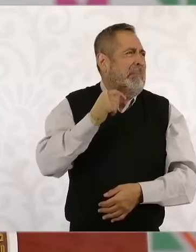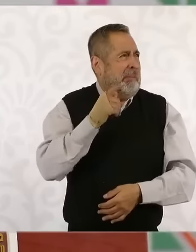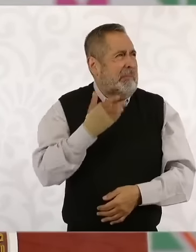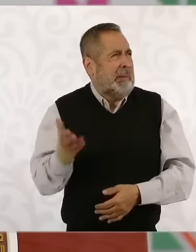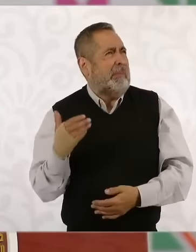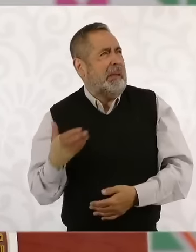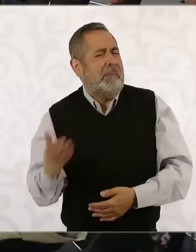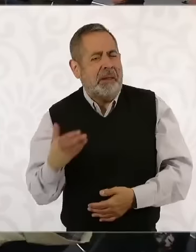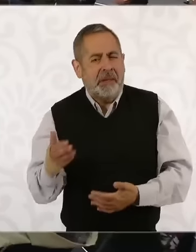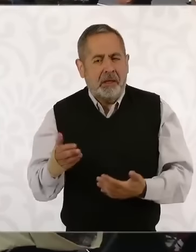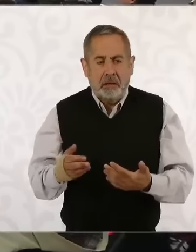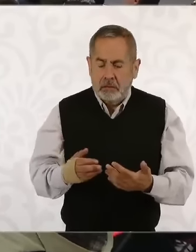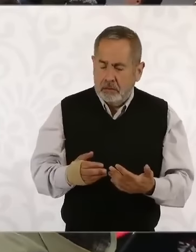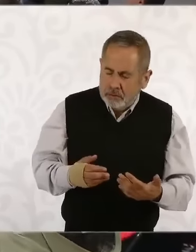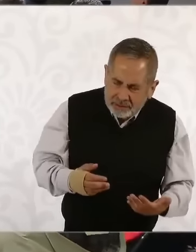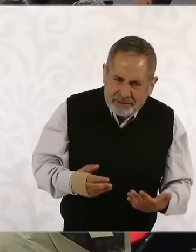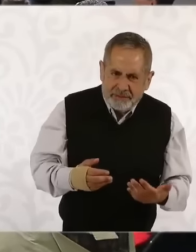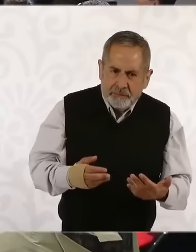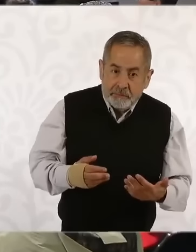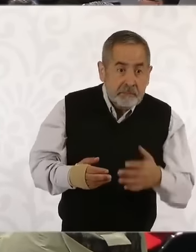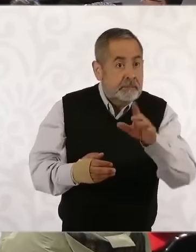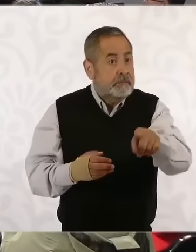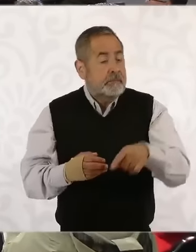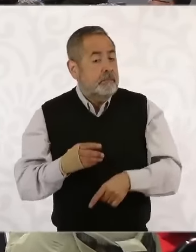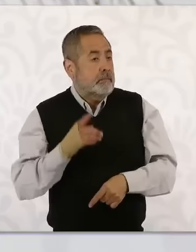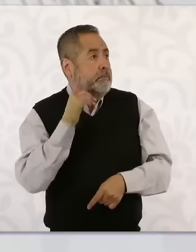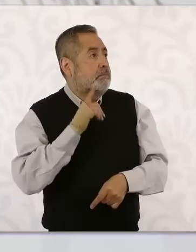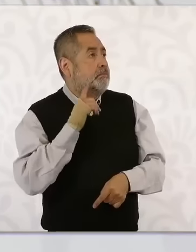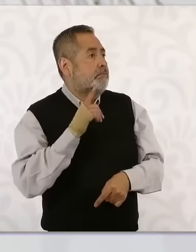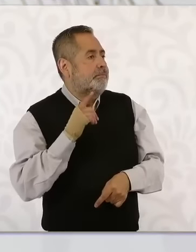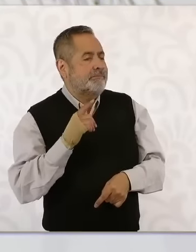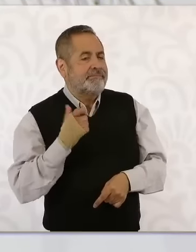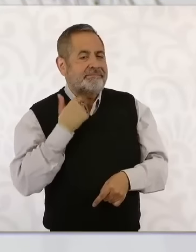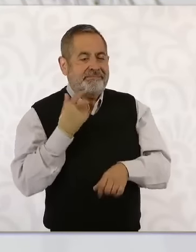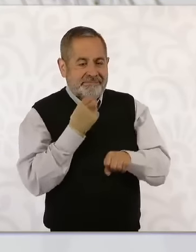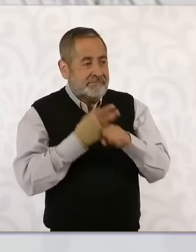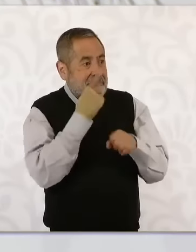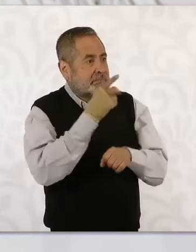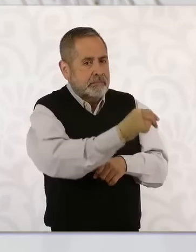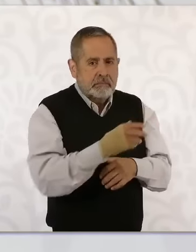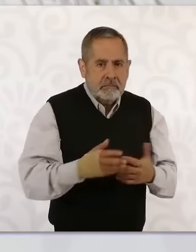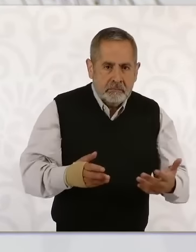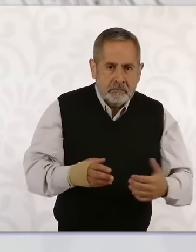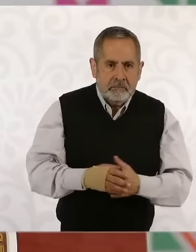secretario de les decía que no subieran los país extraordinario. Ah, vengan a invertir,